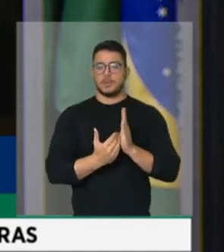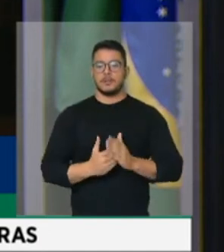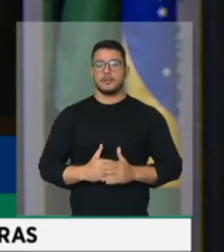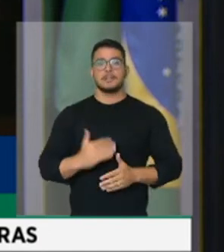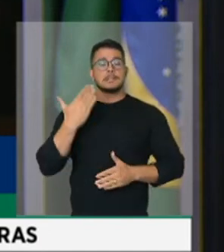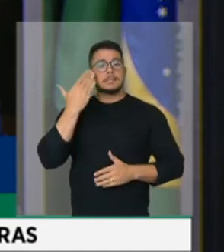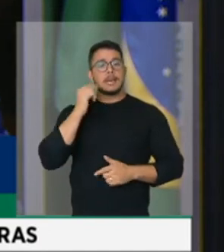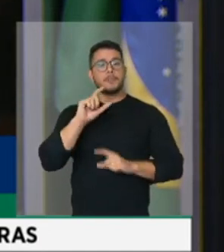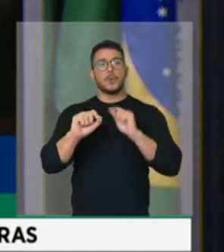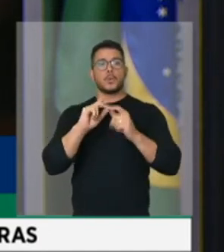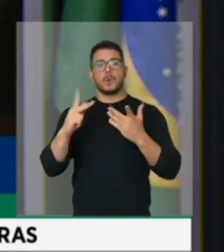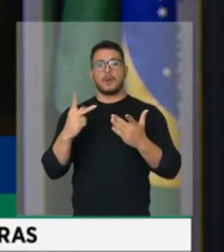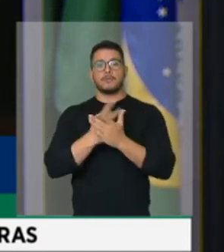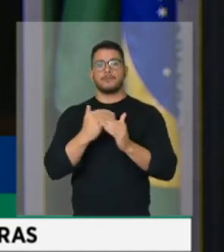ENERGIA DIMINUI. AH, MAS COM A EMPRESA PÚBLICA O CUSTO